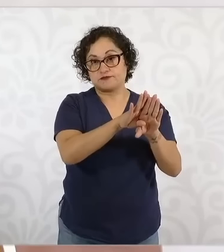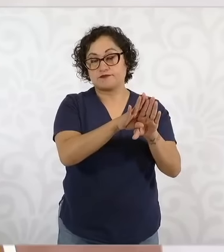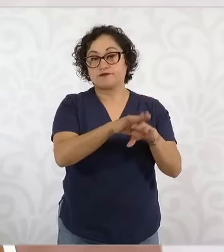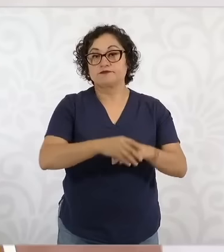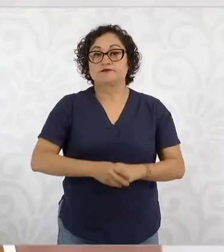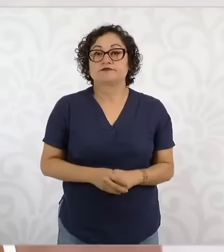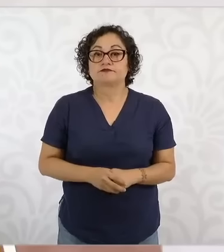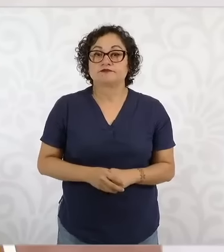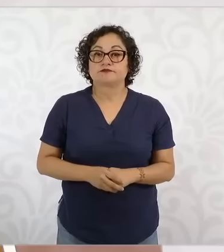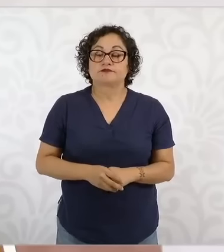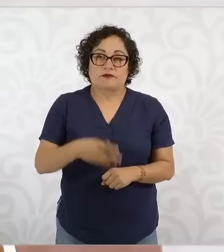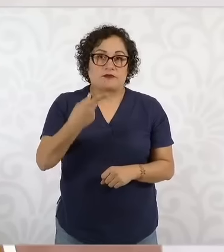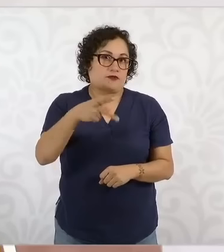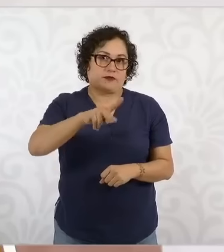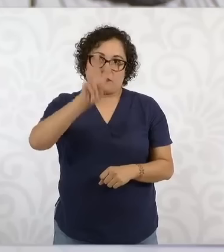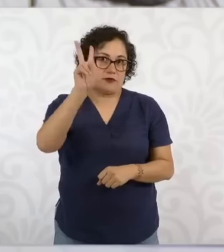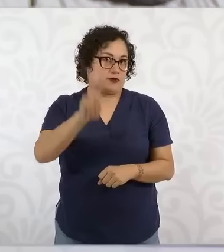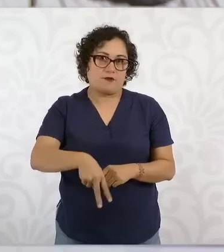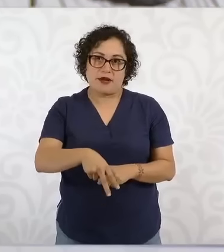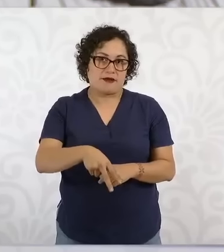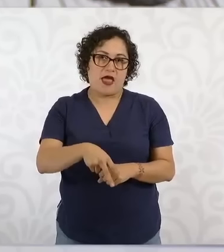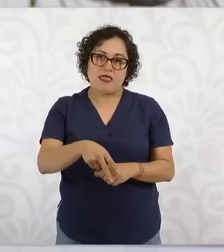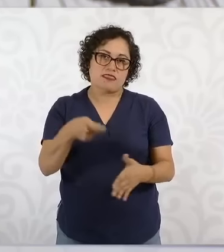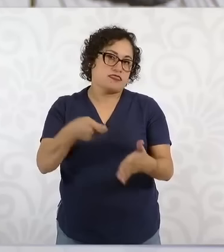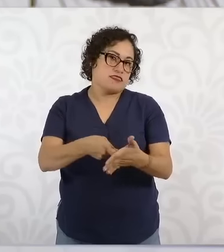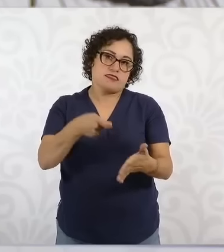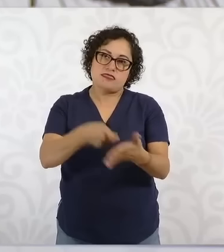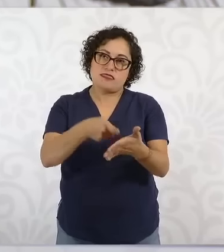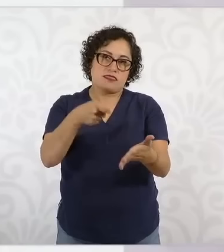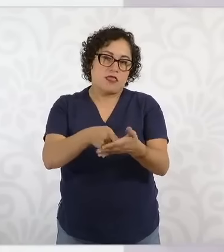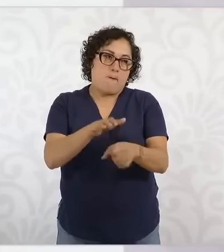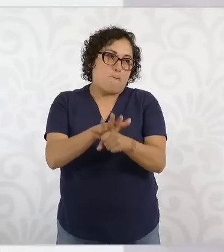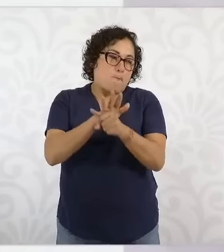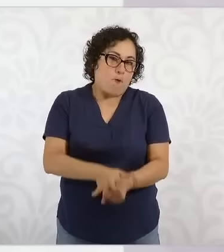pero se vivió mucha presión. igual que gobernadores estaban involucrados con el narco,